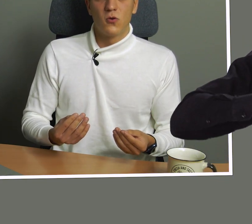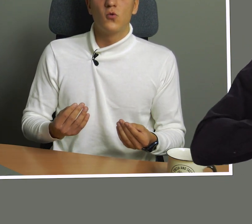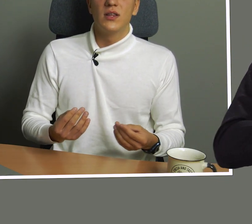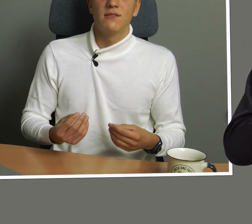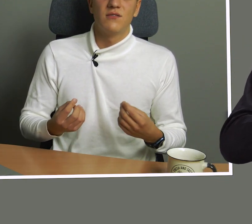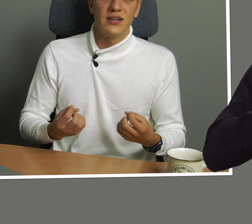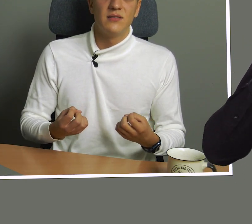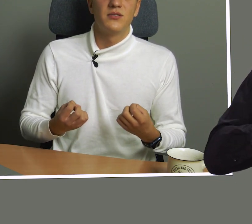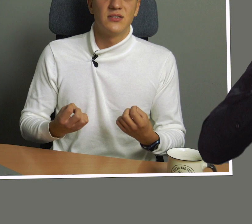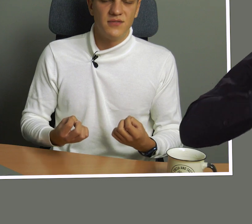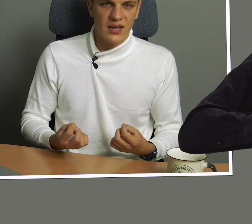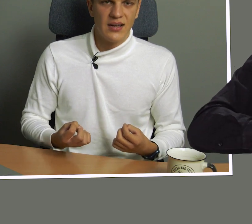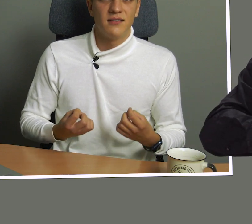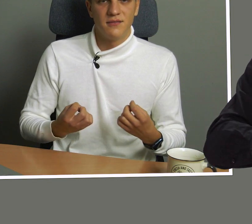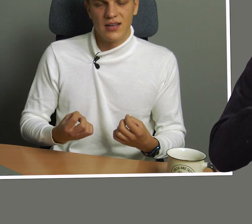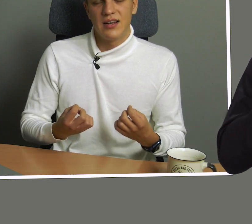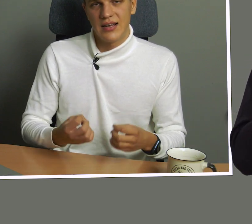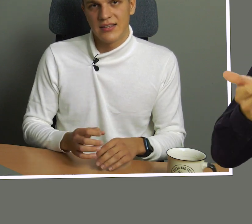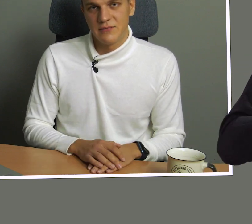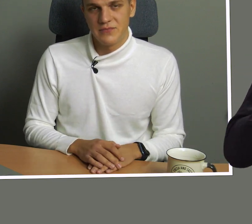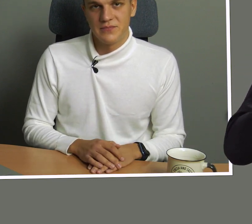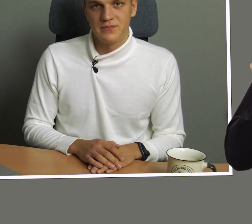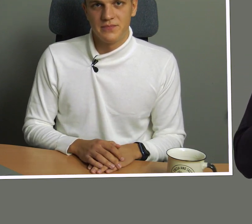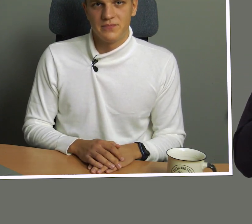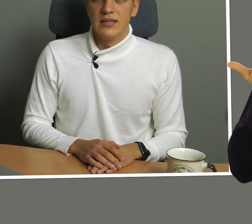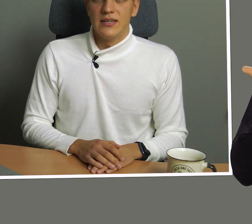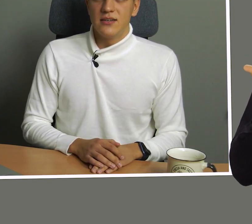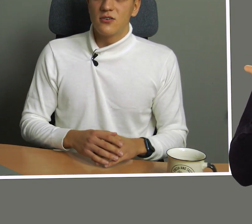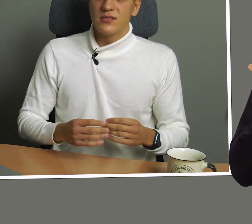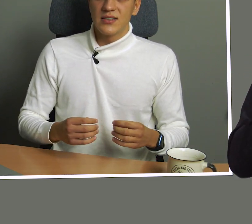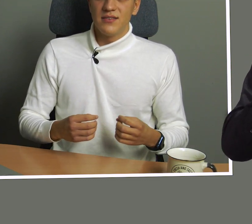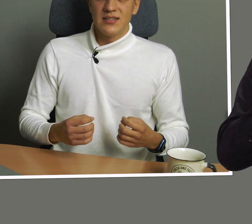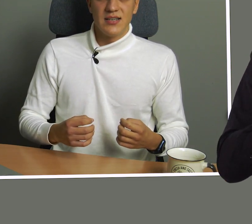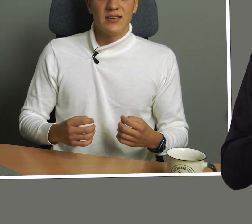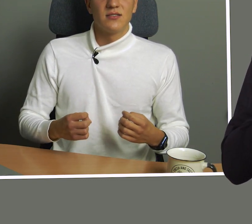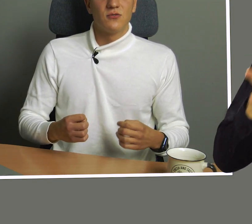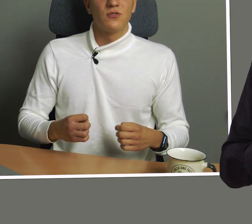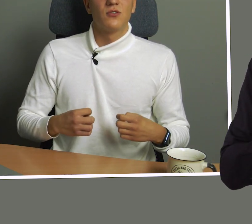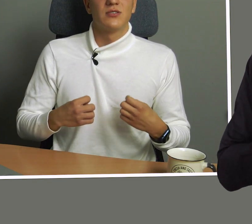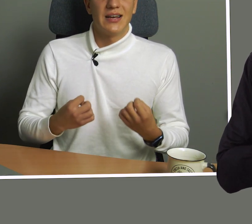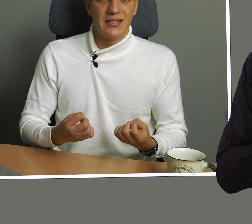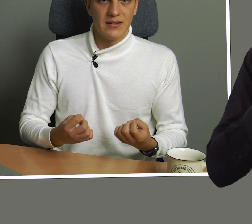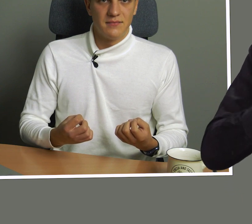kultywowany przez wiele, wiele lat. A jego konsekwencje są kolosalne.